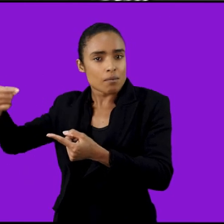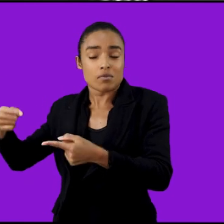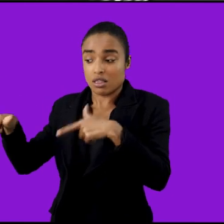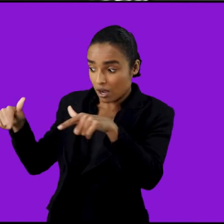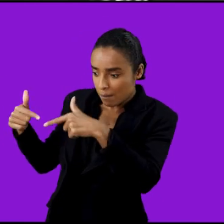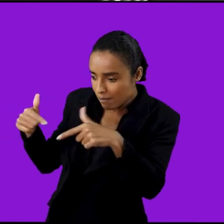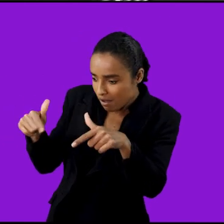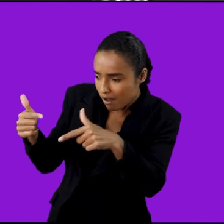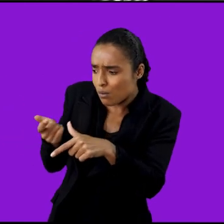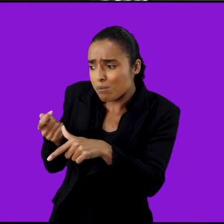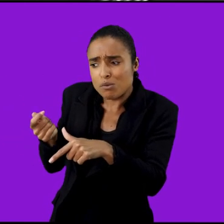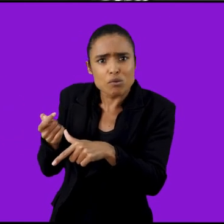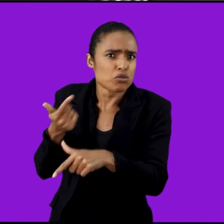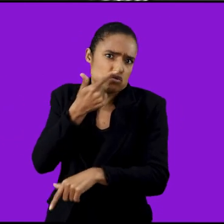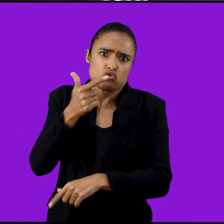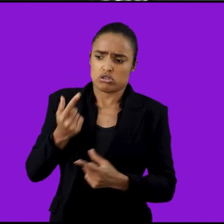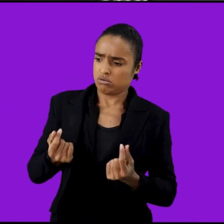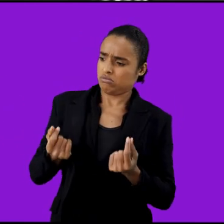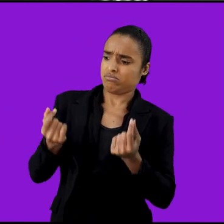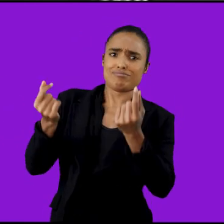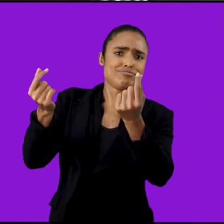coisa que precisava fazer do ponto de vista da produção para poder me manter. Mas eu